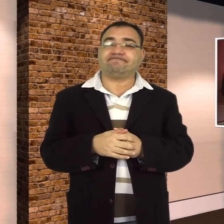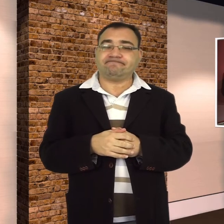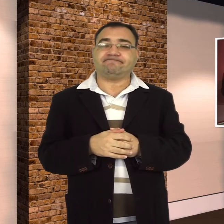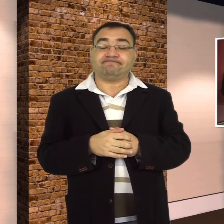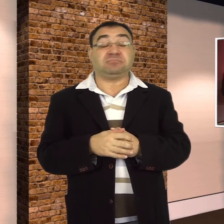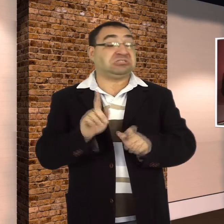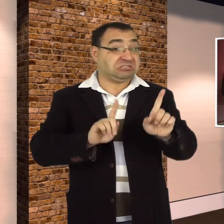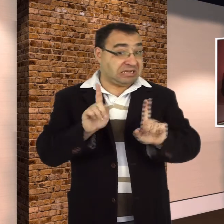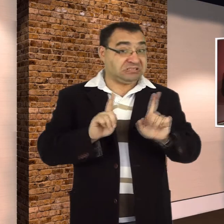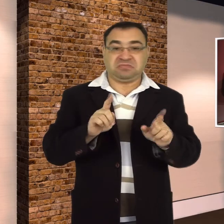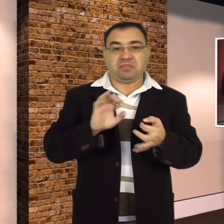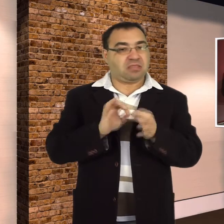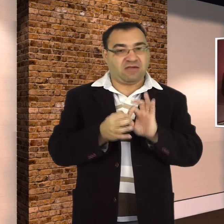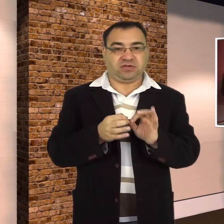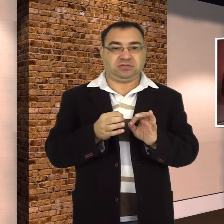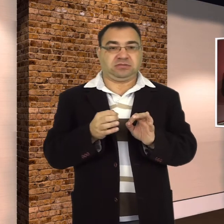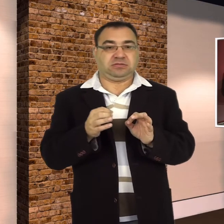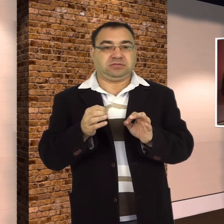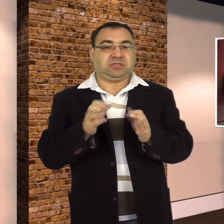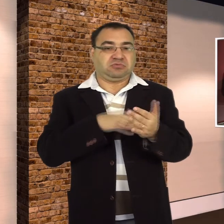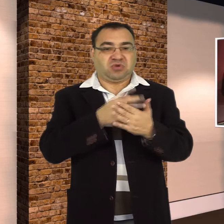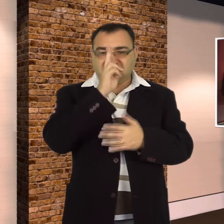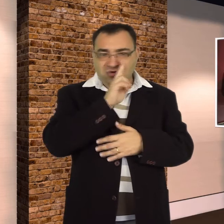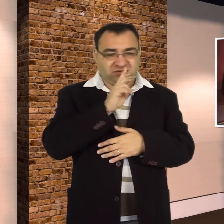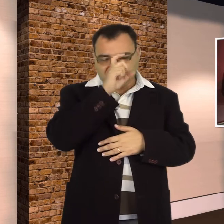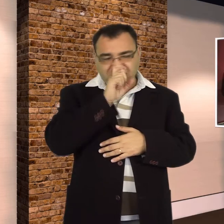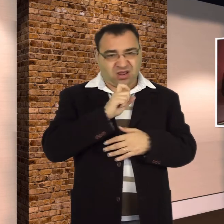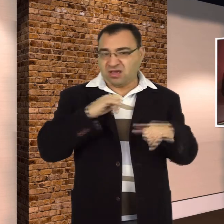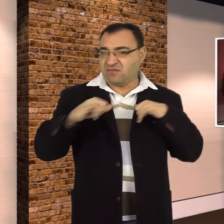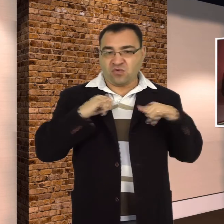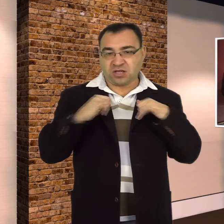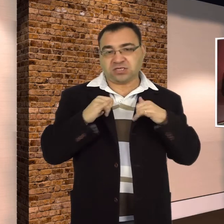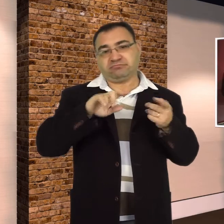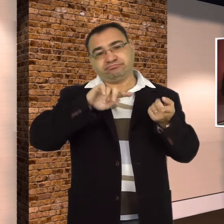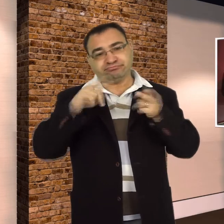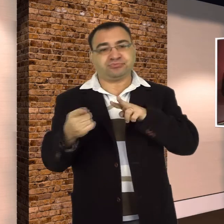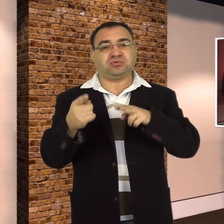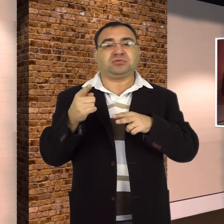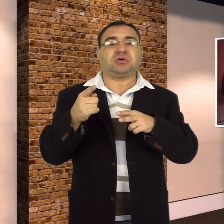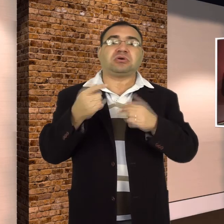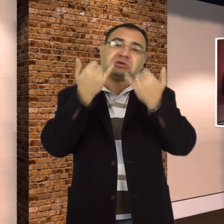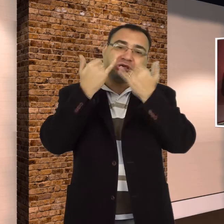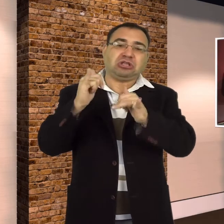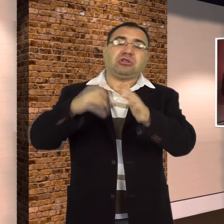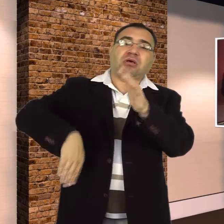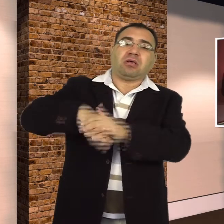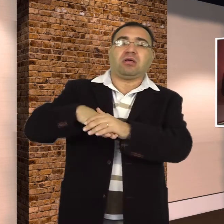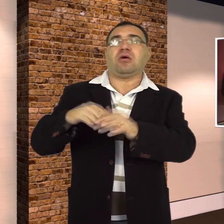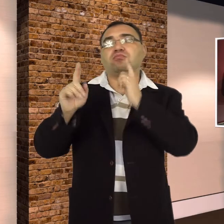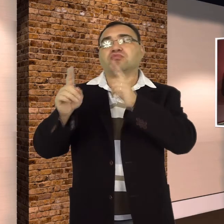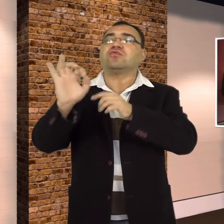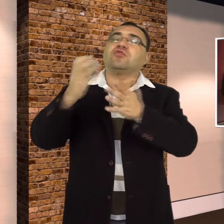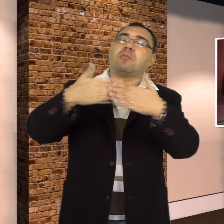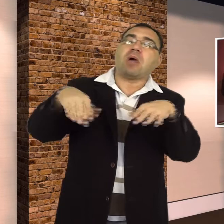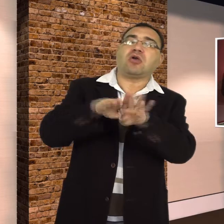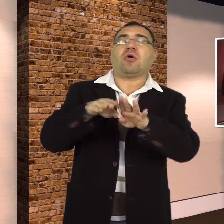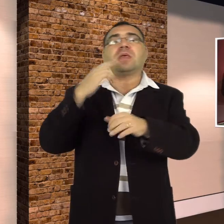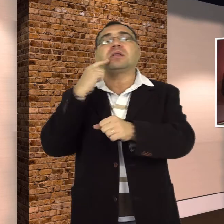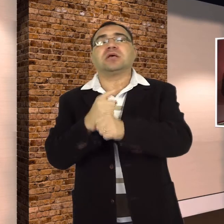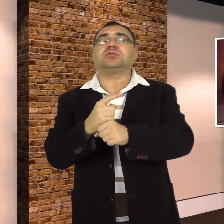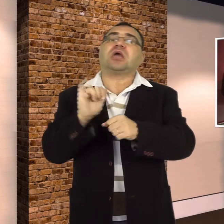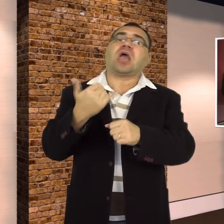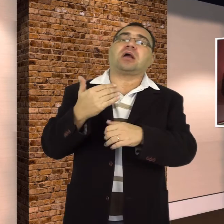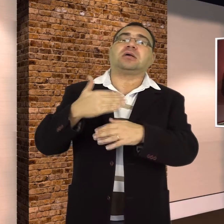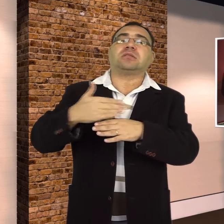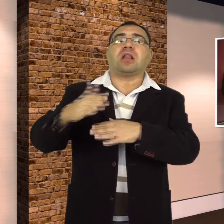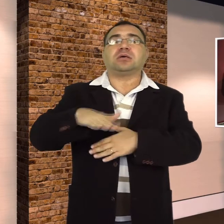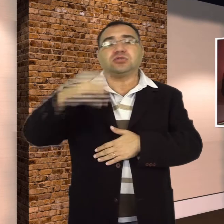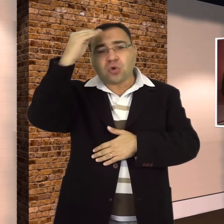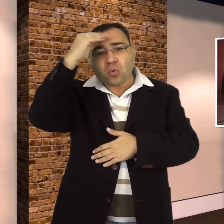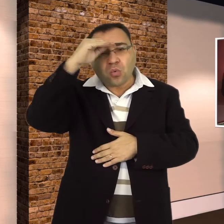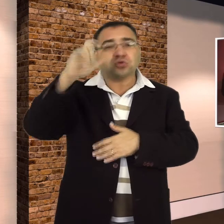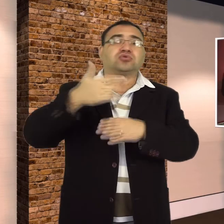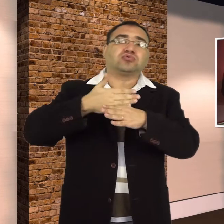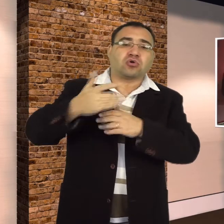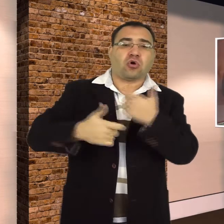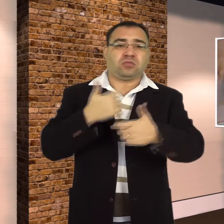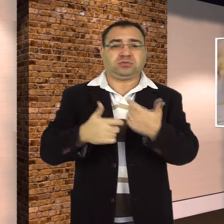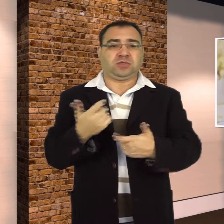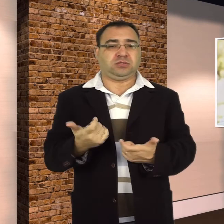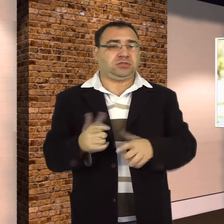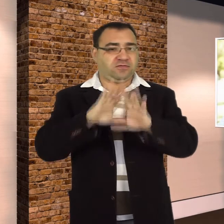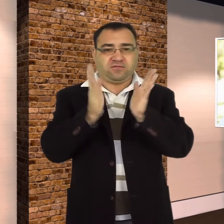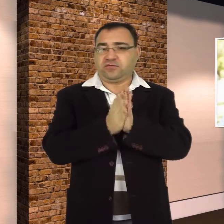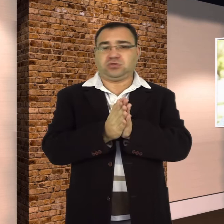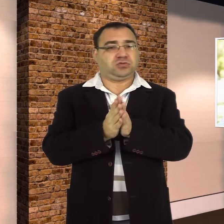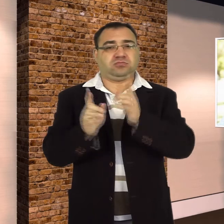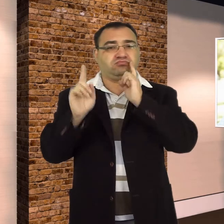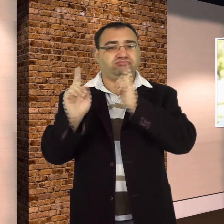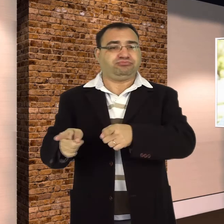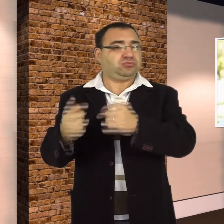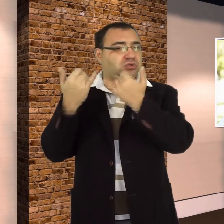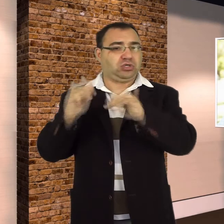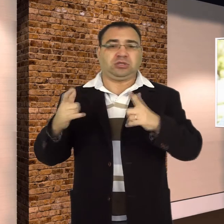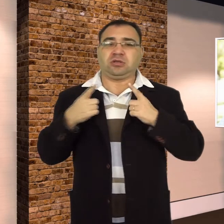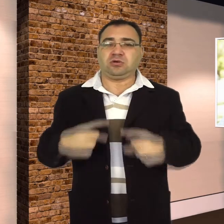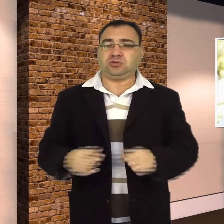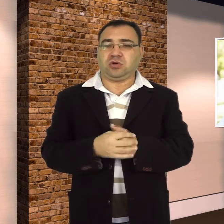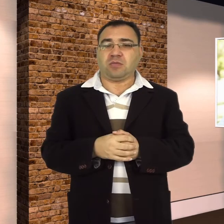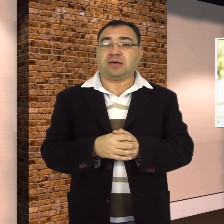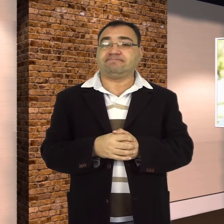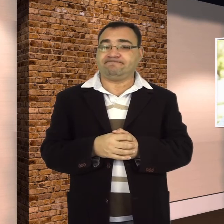W takiej sytuacji sąd przekaże kuratorowi odpowiedzialność za podejmowanie decyzji o majątku, o wyborze szkoły, itd.